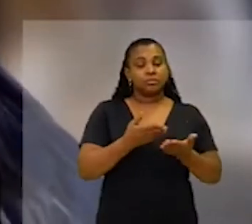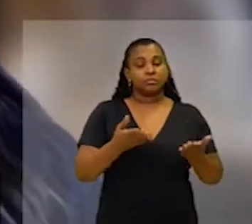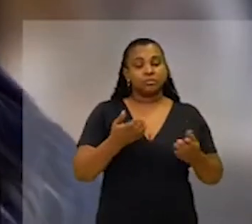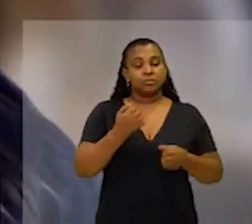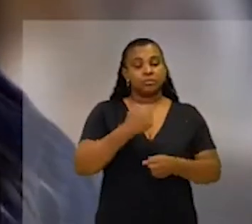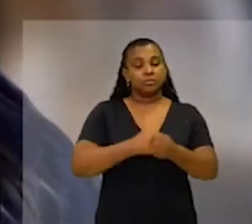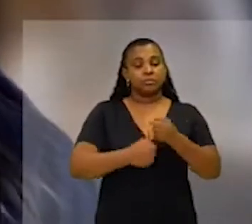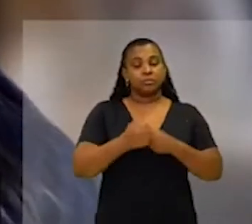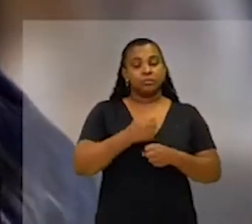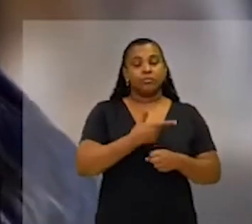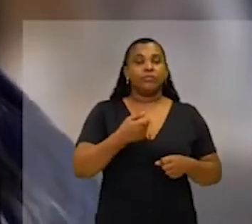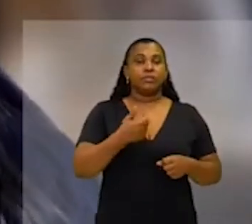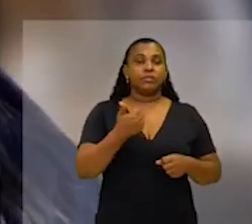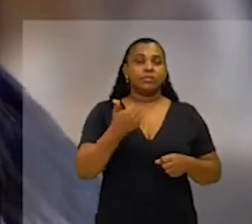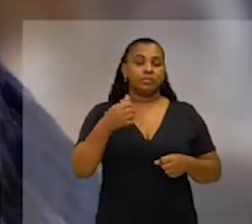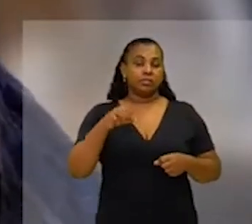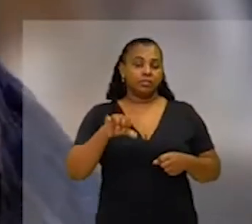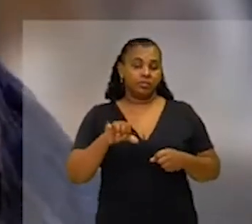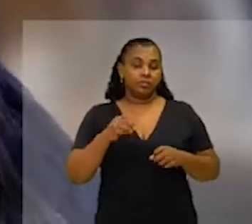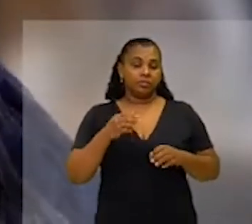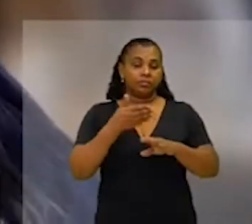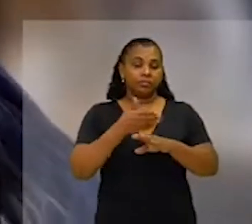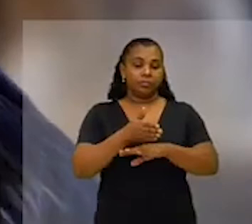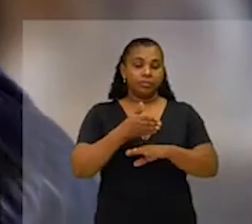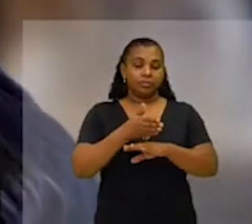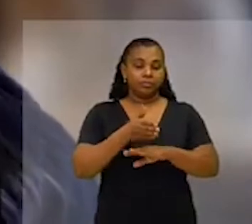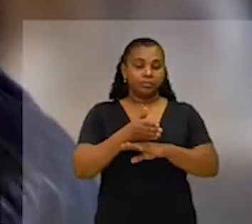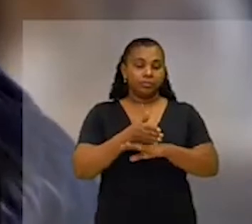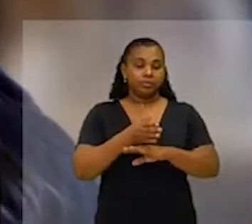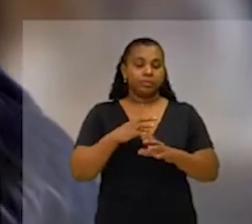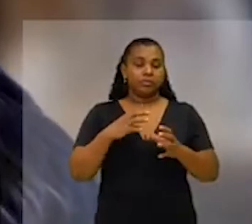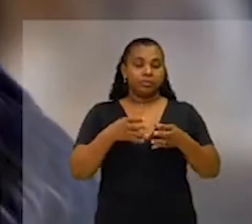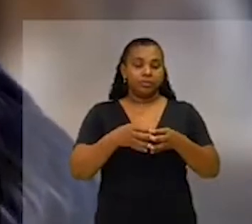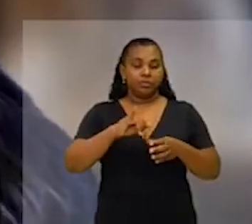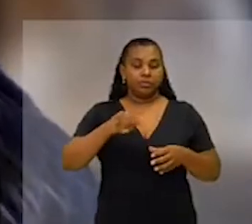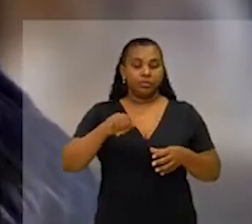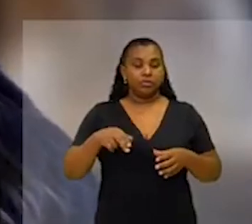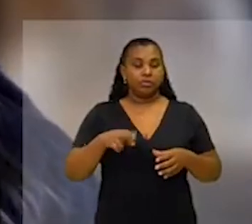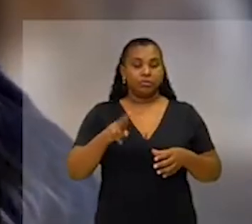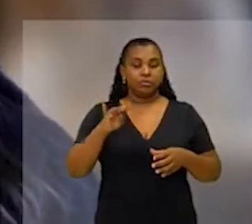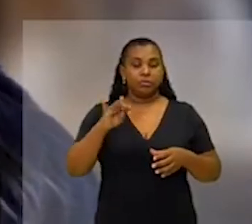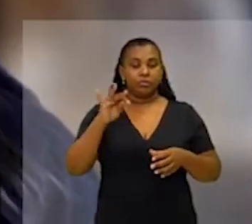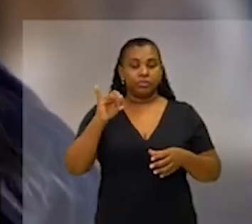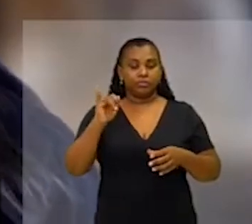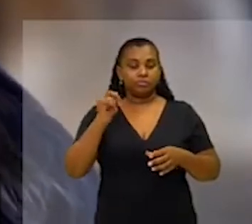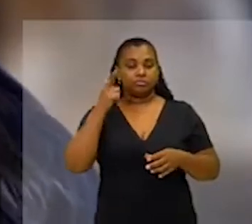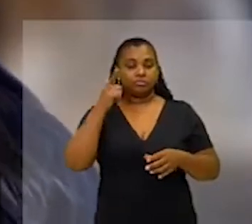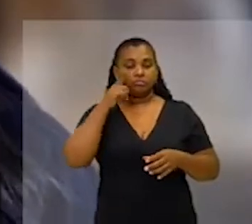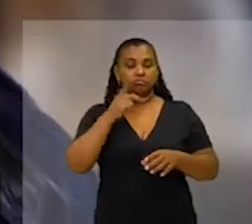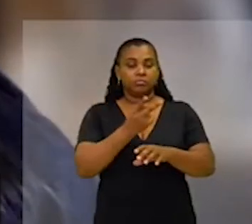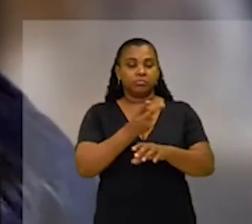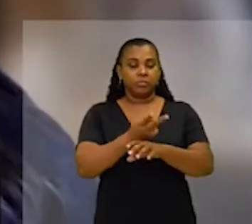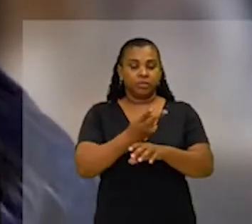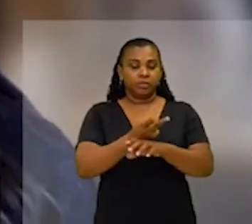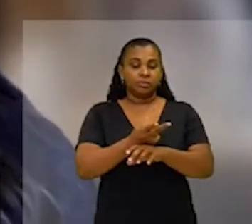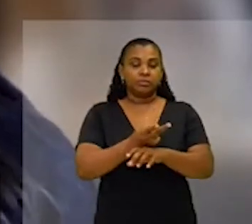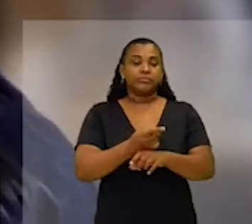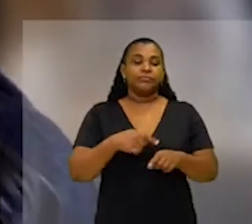científico da abed Associação Brasileira é uma distância do Conselho de dupla digital e além dos